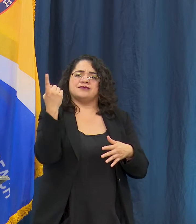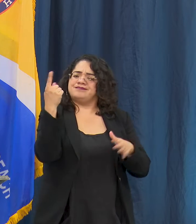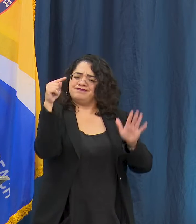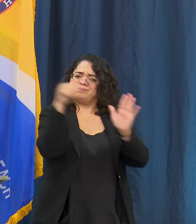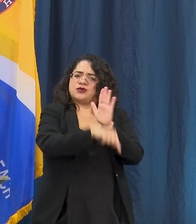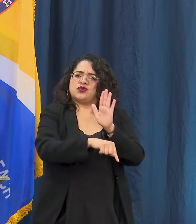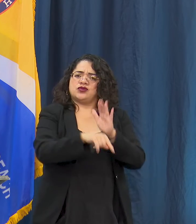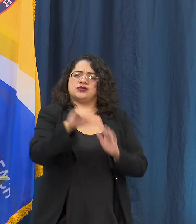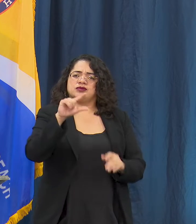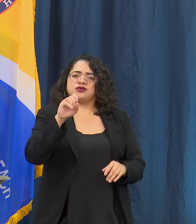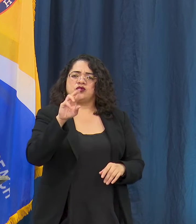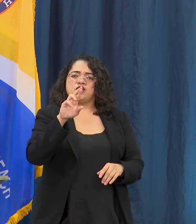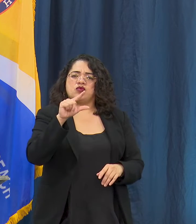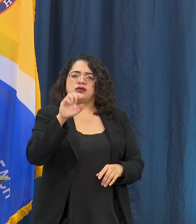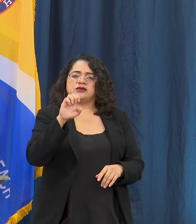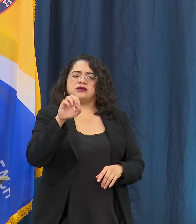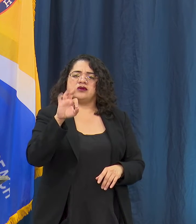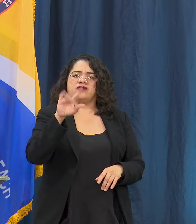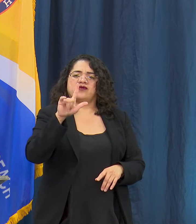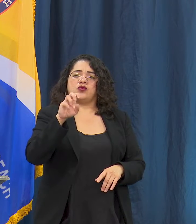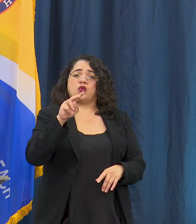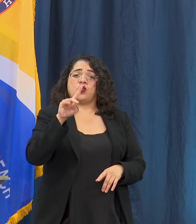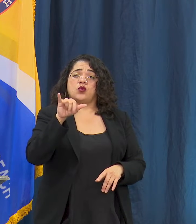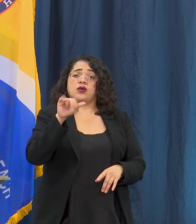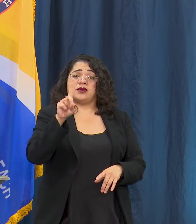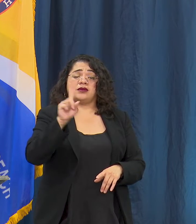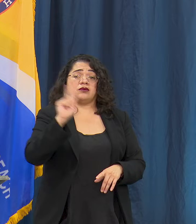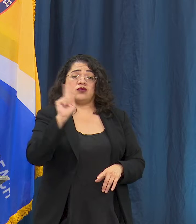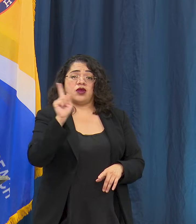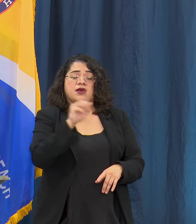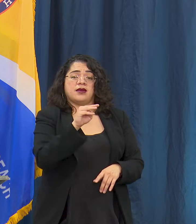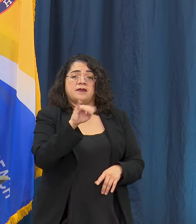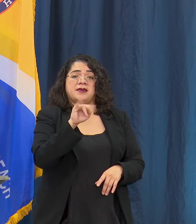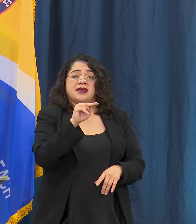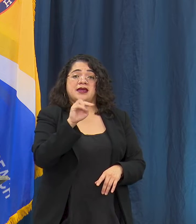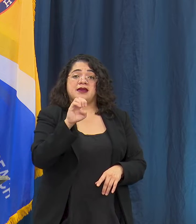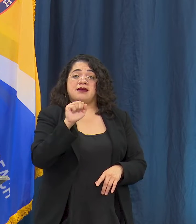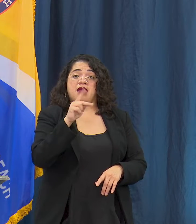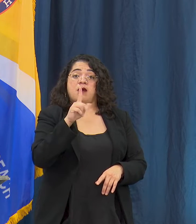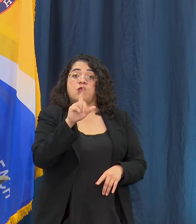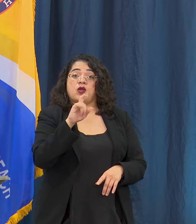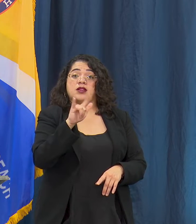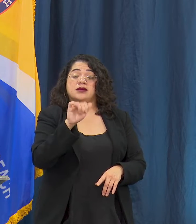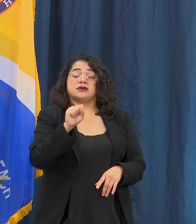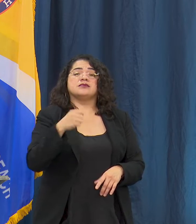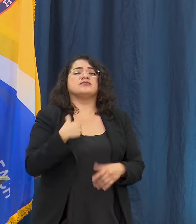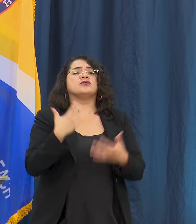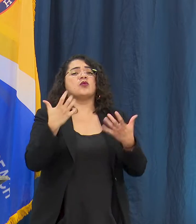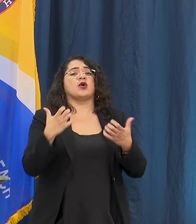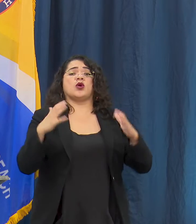Minnesota carry most que la comunidad a long beach Sepik a nosotros apoyo ahmo's